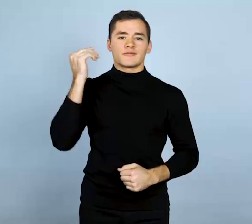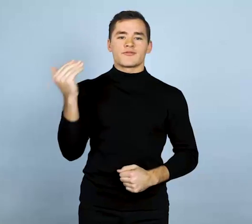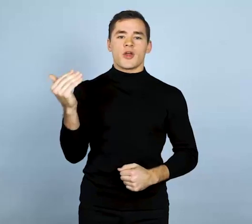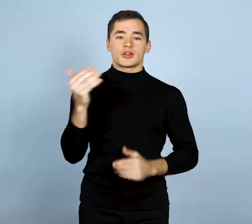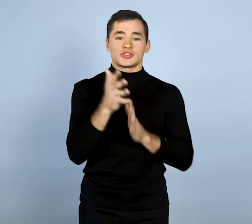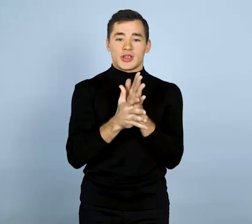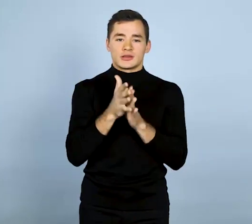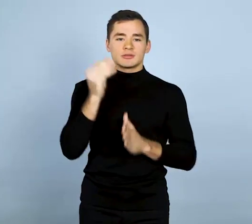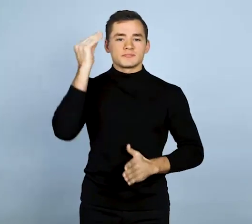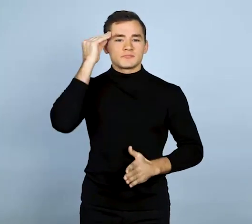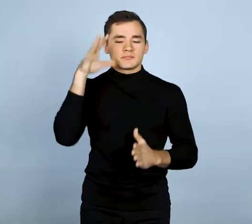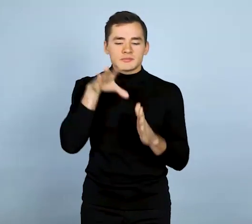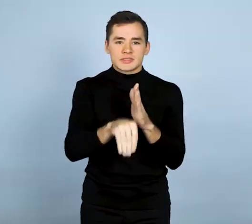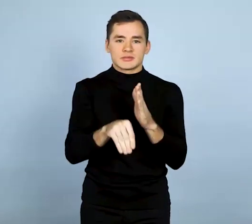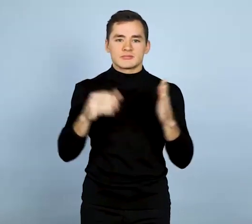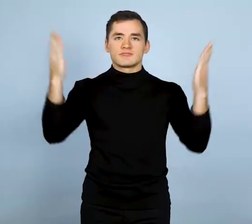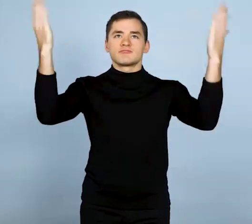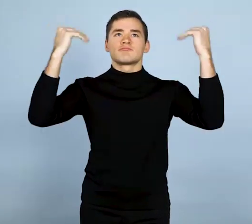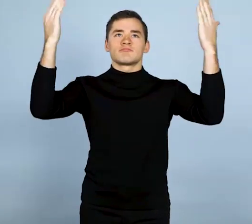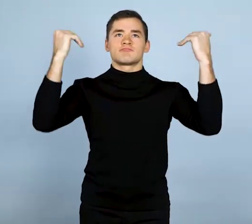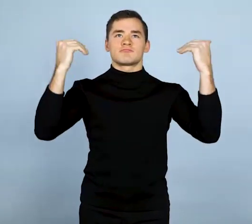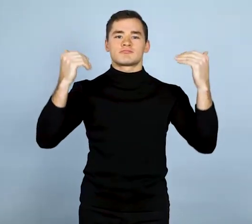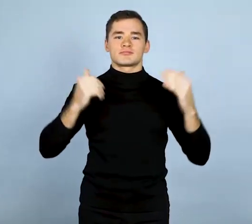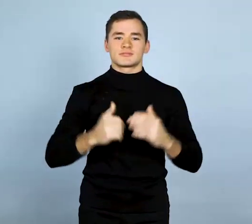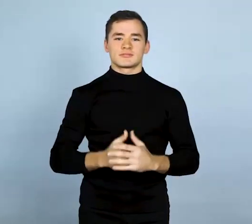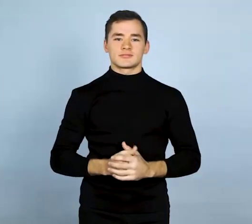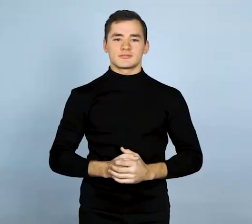жест призыва.